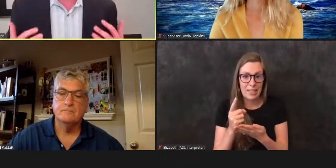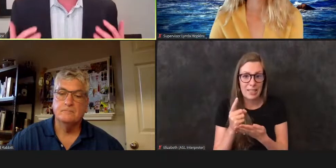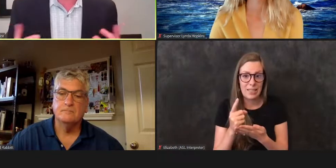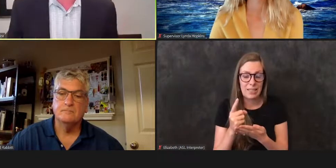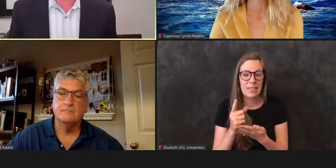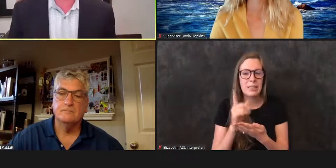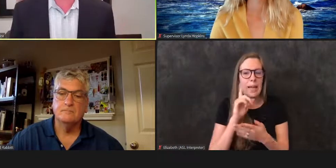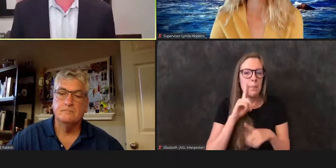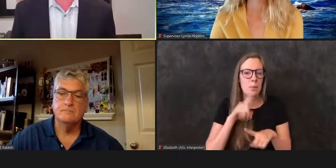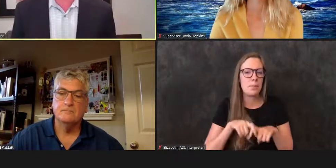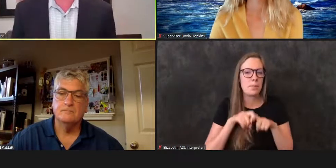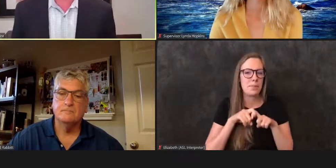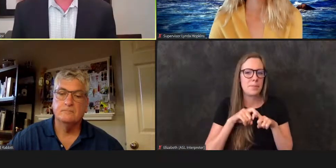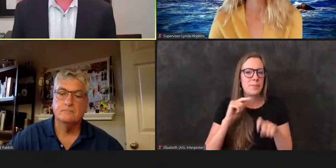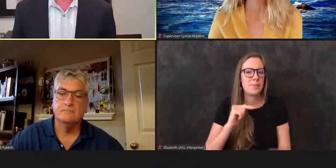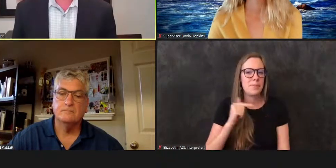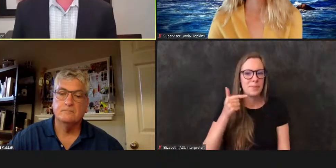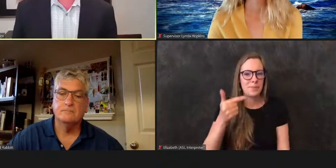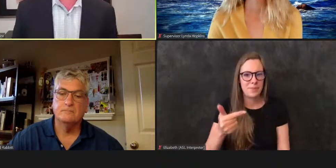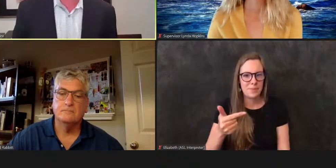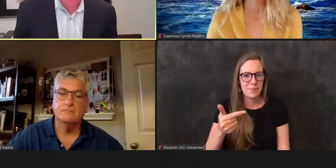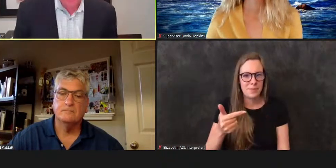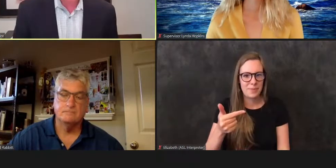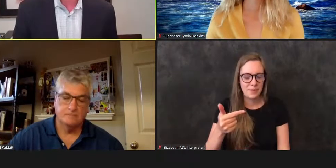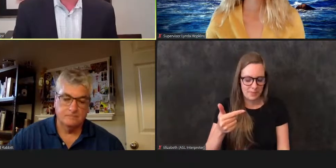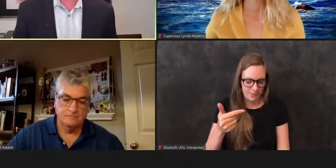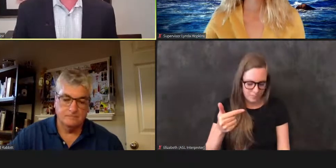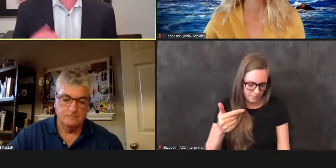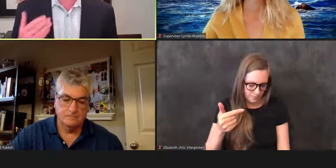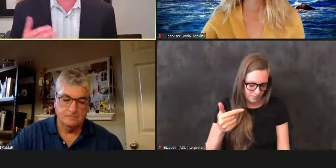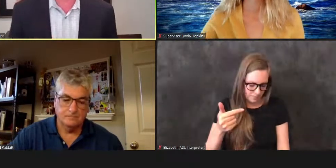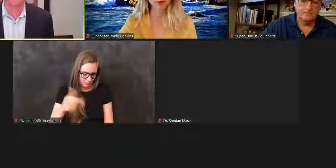Voy a parar de hablar en este momento y voy a entregar de regreso al condado